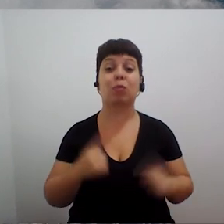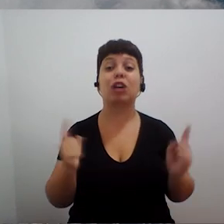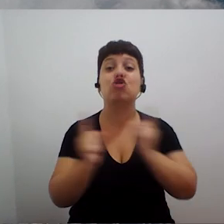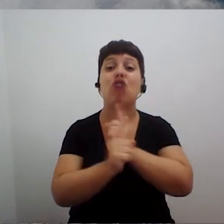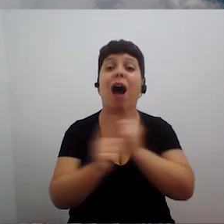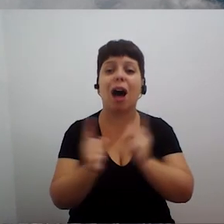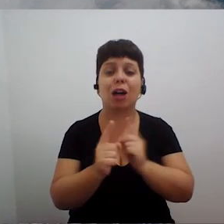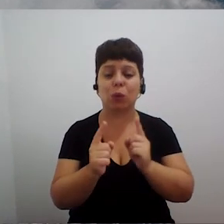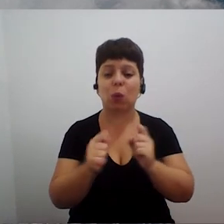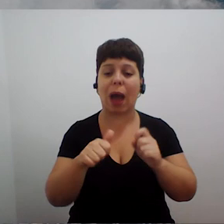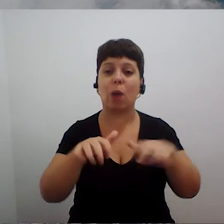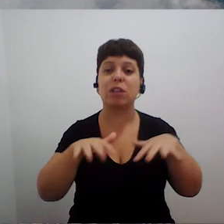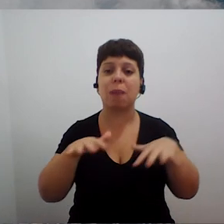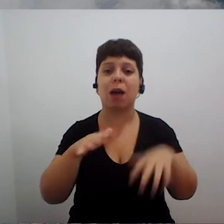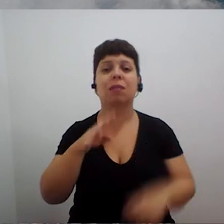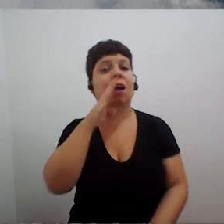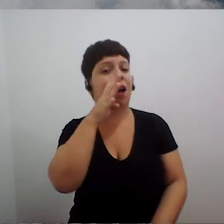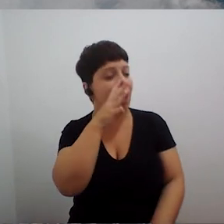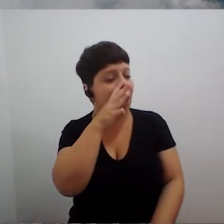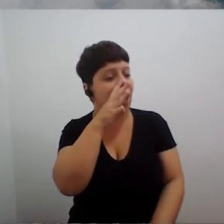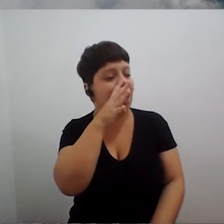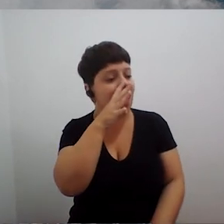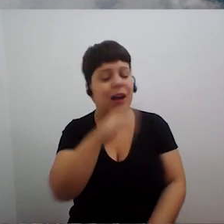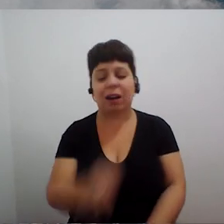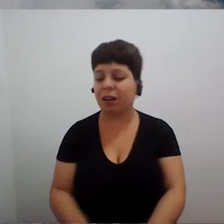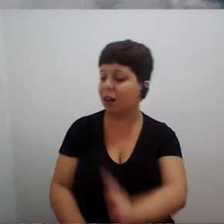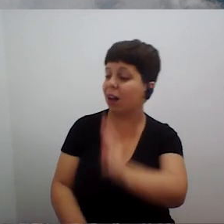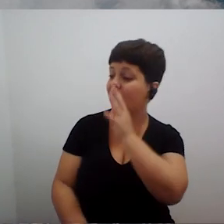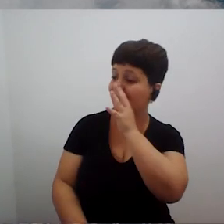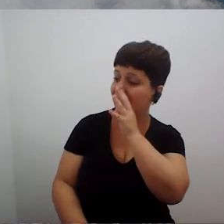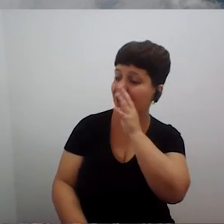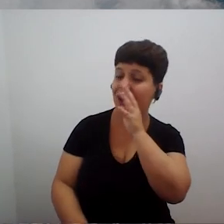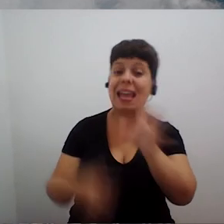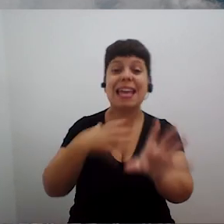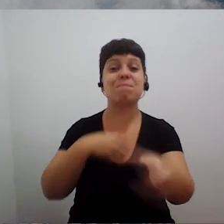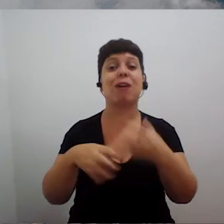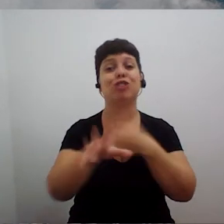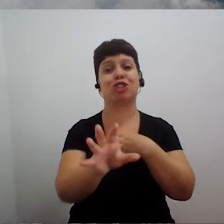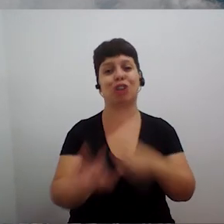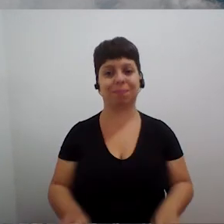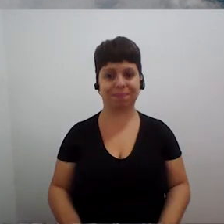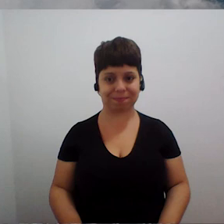ele cria o espaço também de admiração, de apreço, de empatia e eu acho que